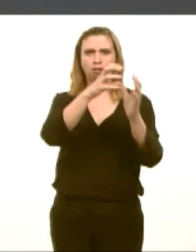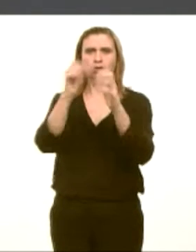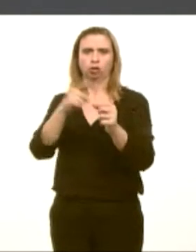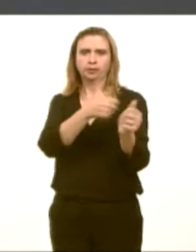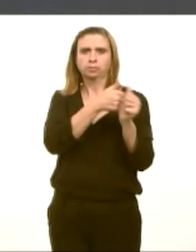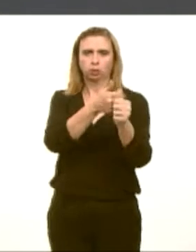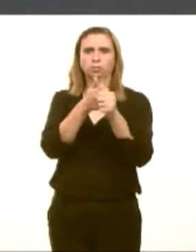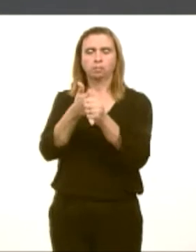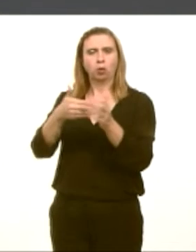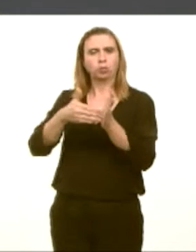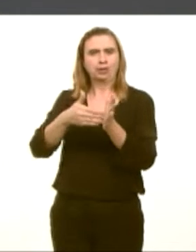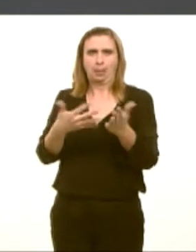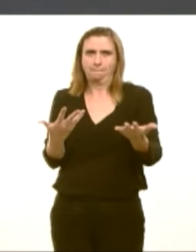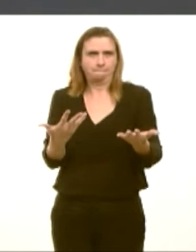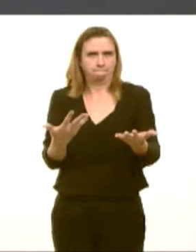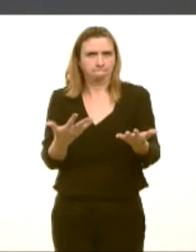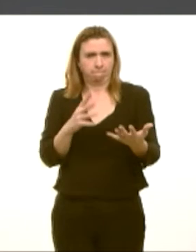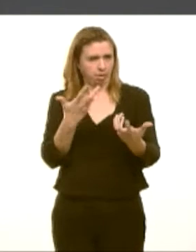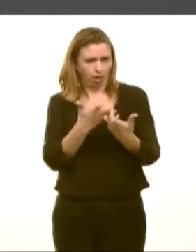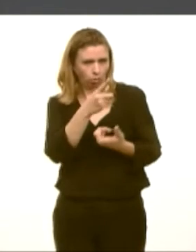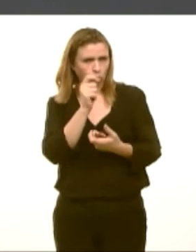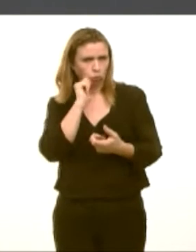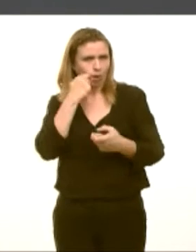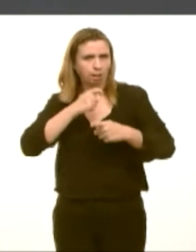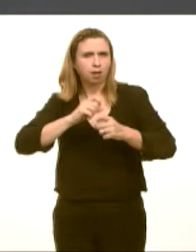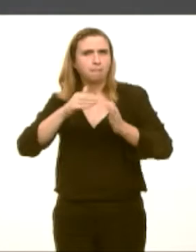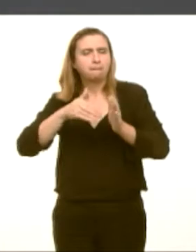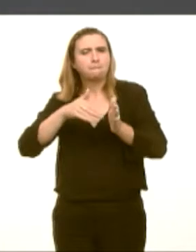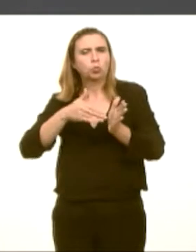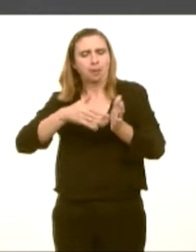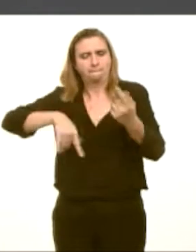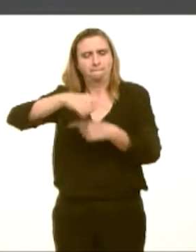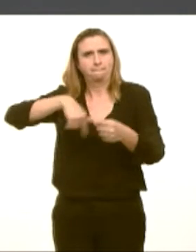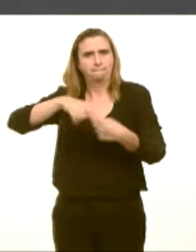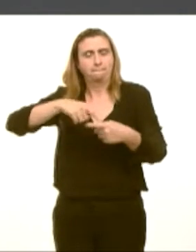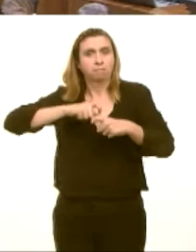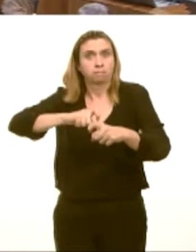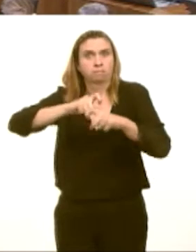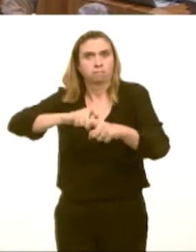datblygu amgueddfeydd lleol yng Nghymru iír dyfodol, o gofio eu rÙl bwysig o fewn y diwydiant twristiaeth?